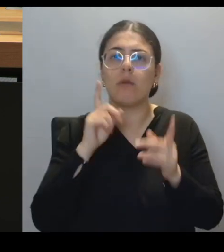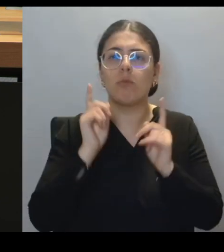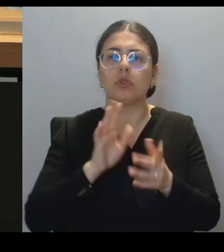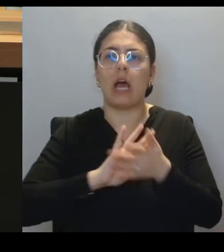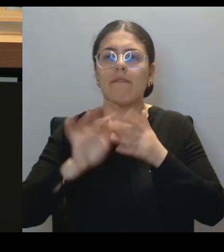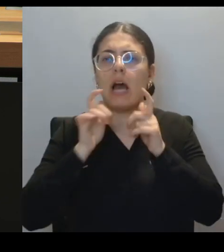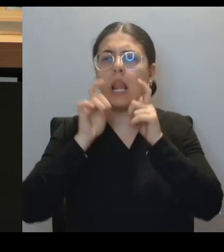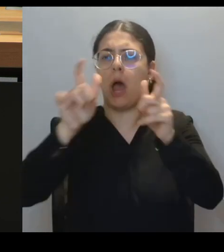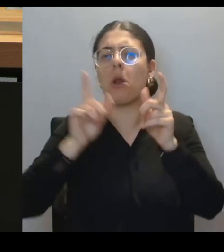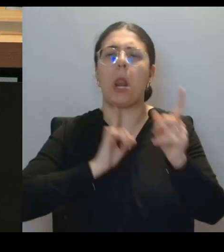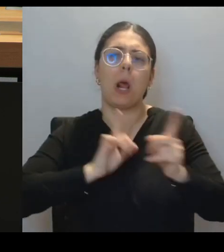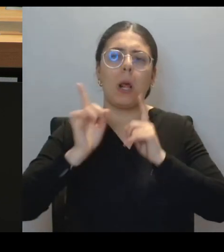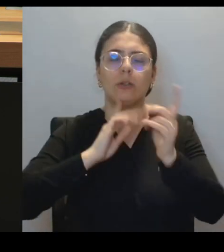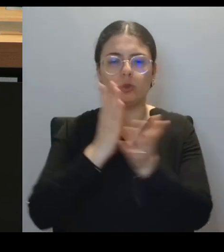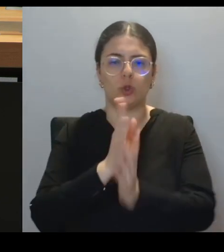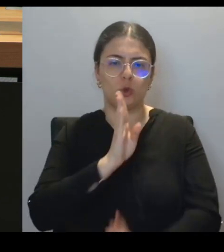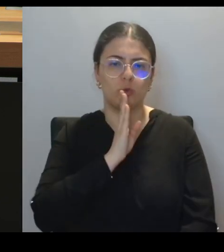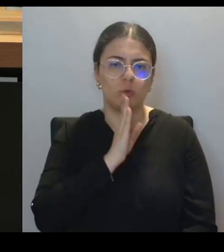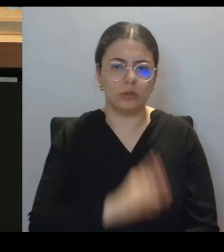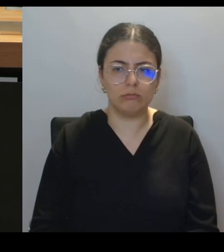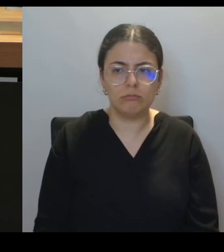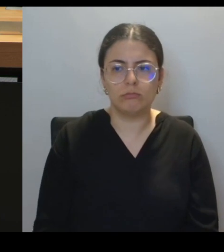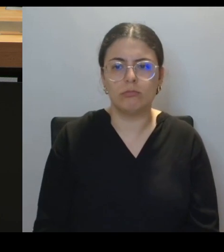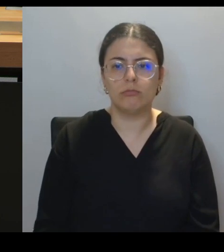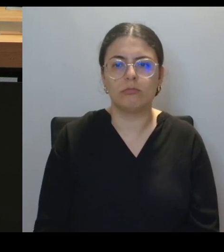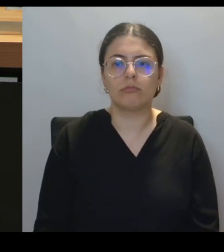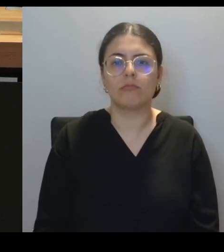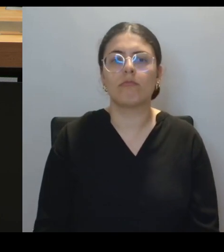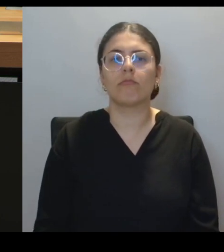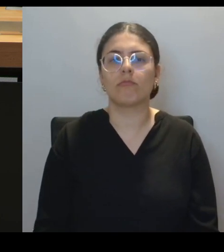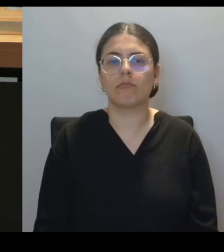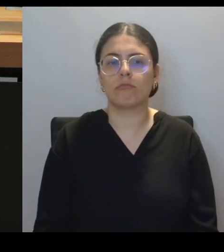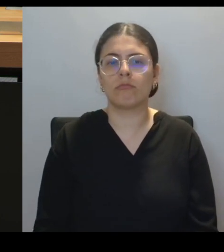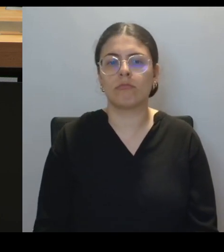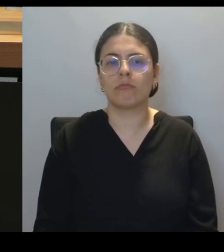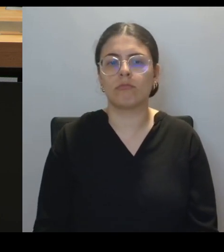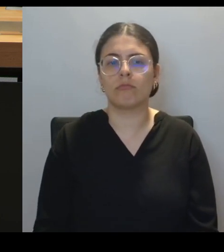versammelte Sozial irgendetwas armada schon weiter, einschließlich